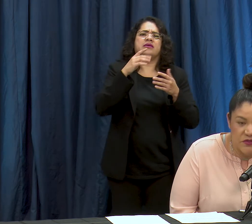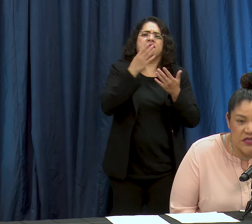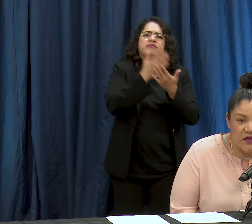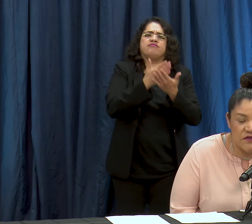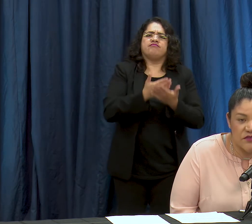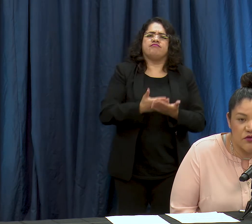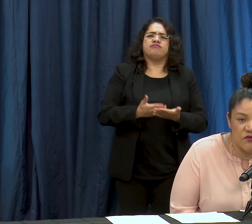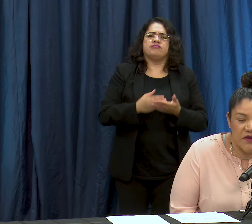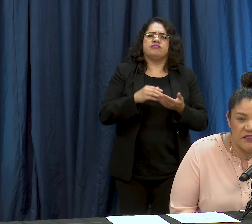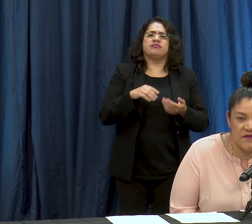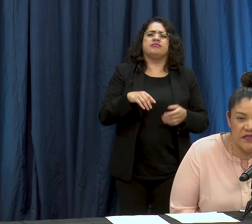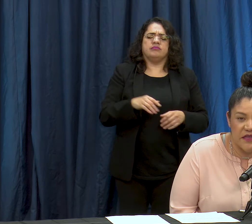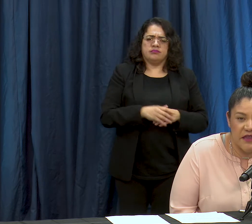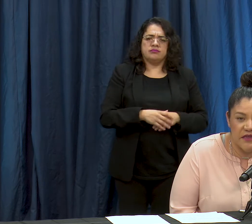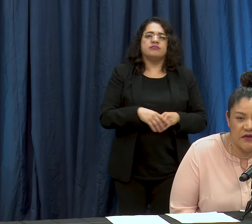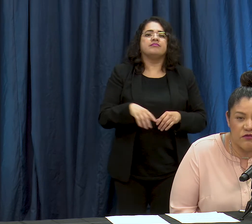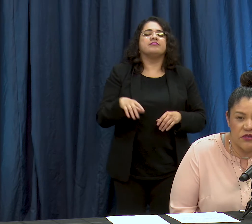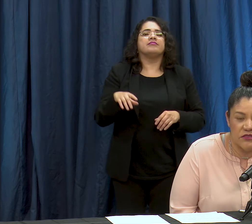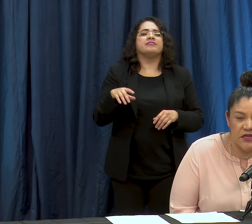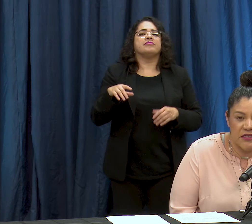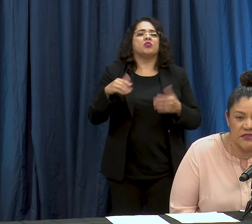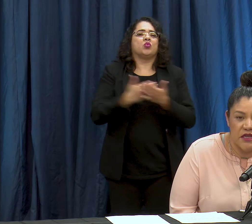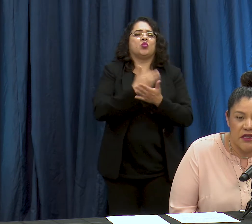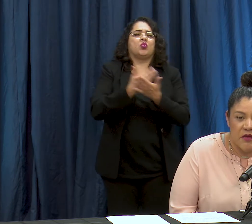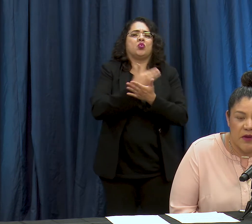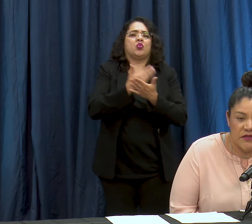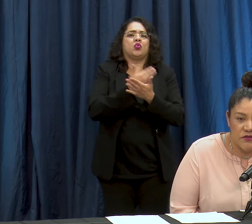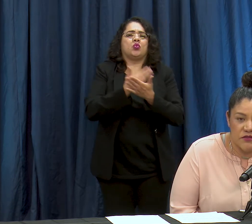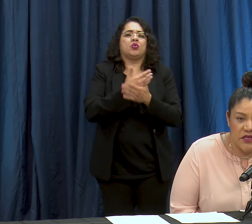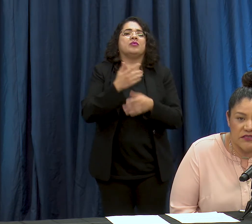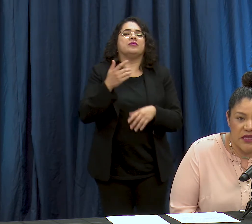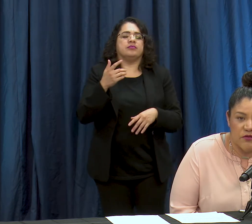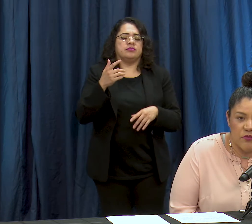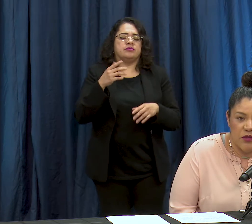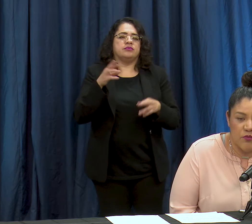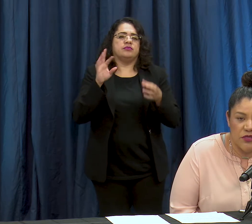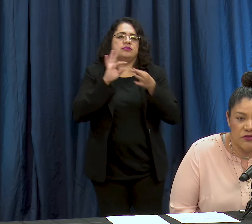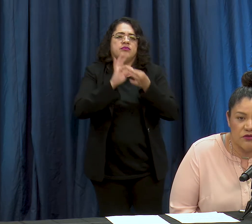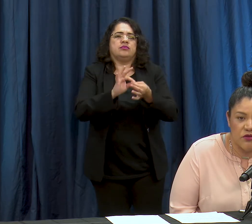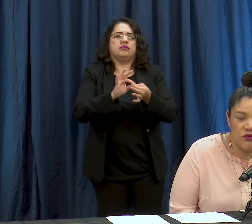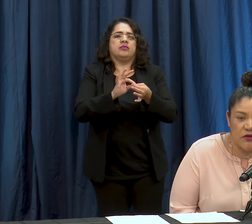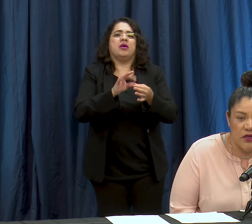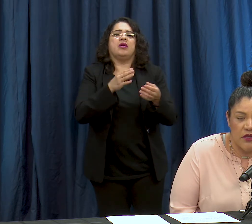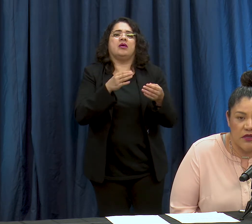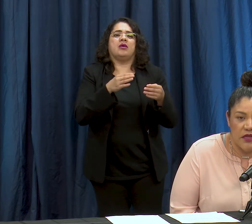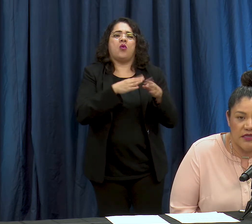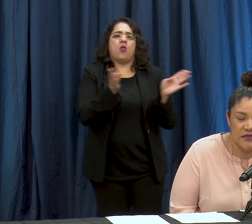Mosca visto flexibility n algunos de las clases que en impuestos todo el estado